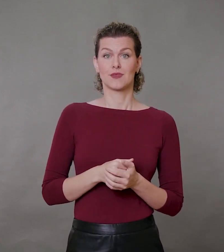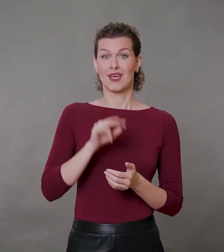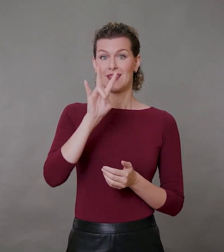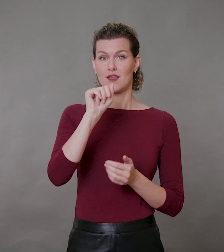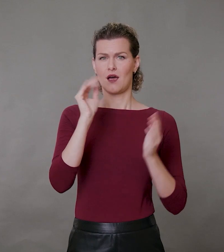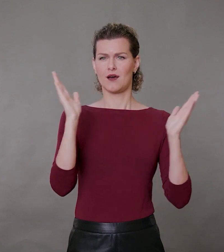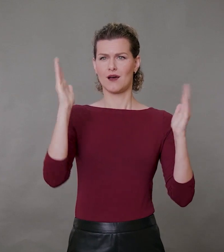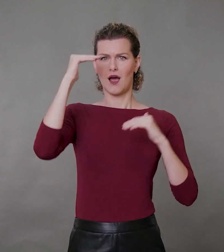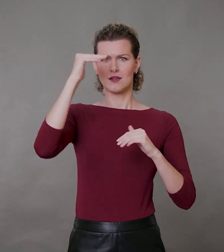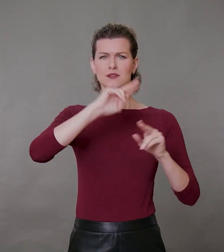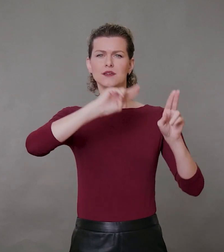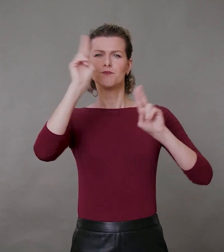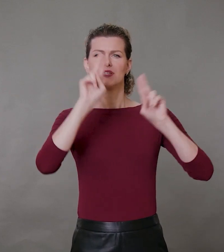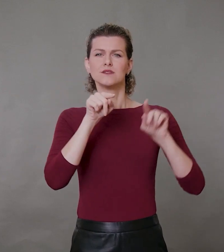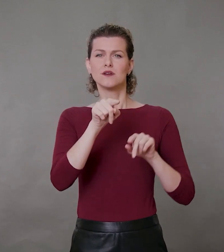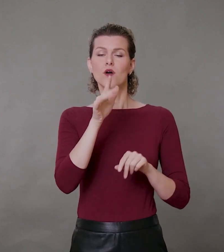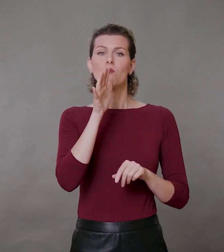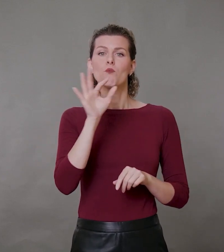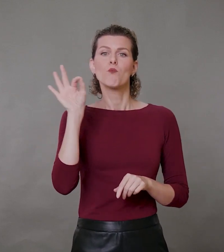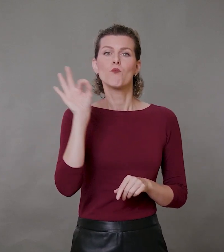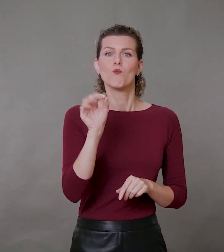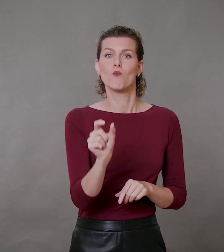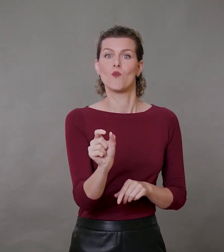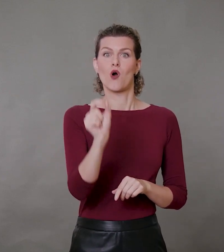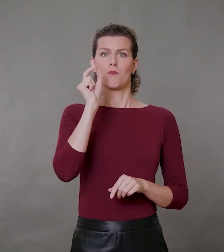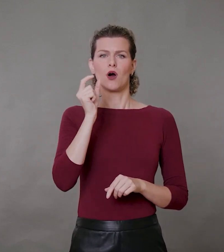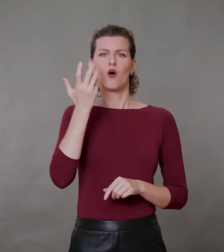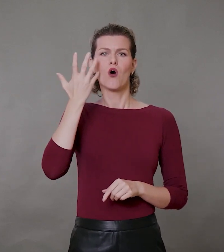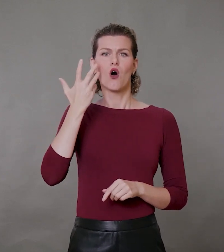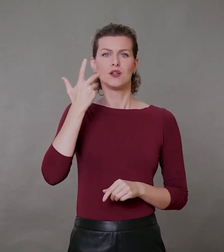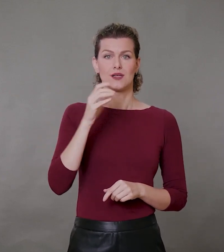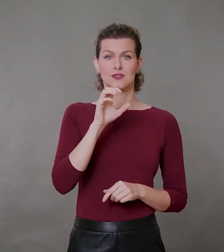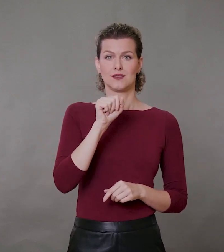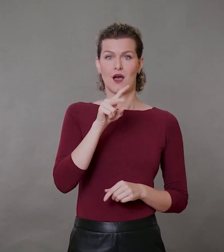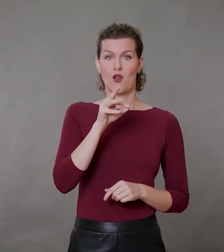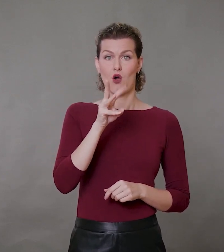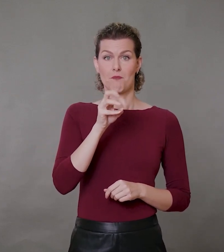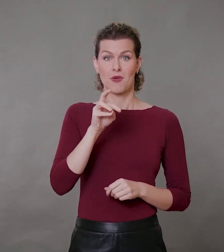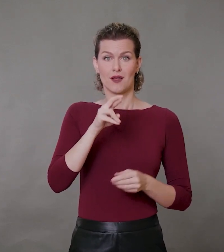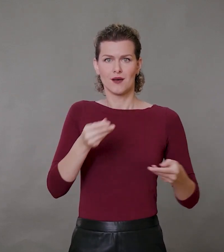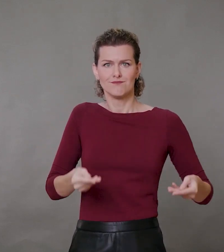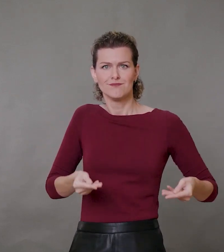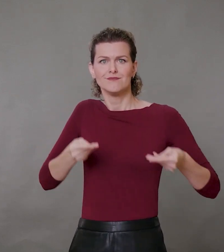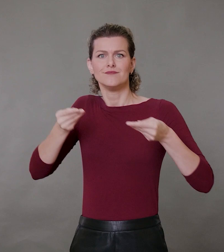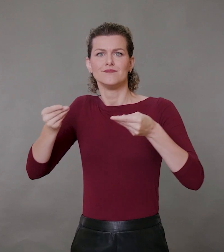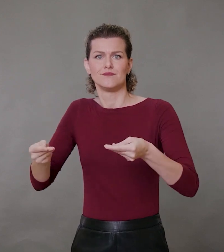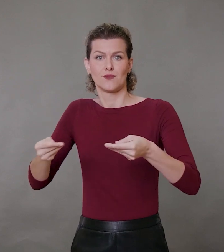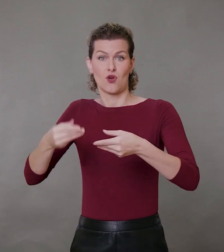На картине показан момент, когда Саломея приносит блюдо